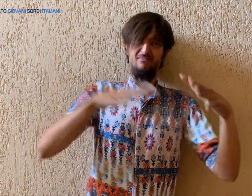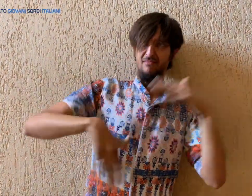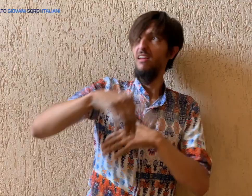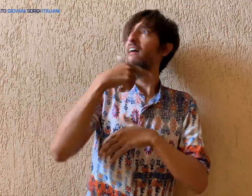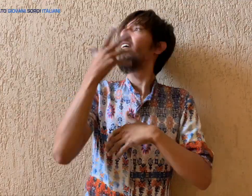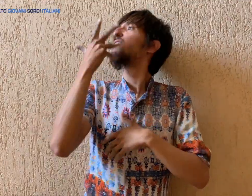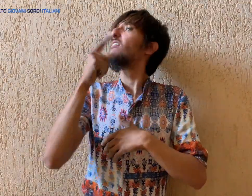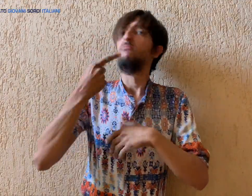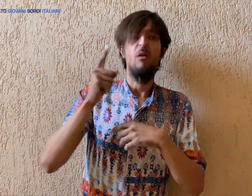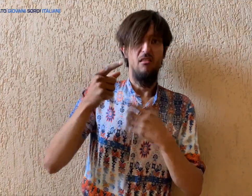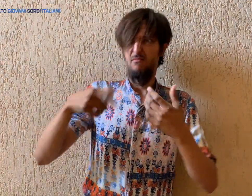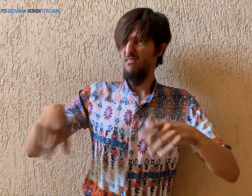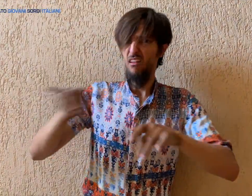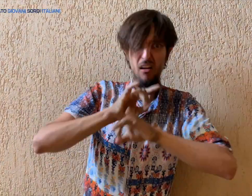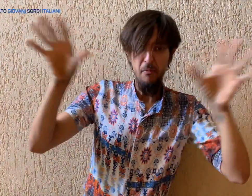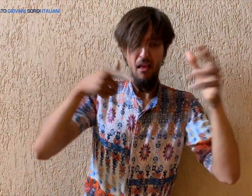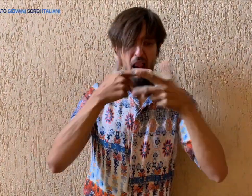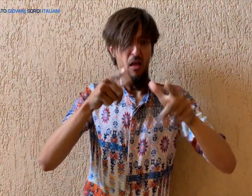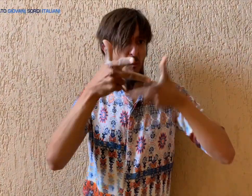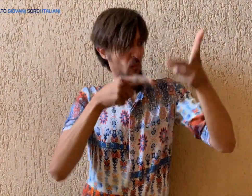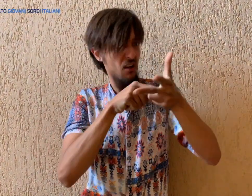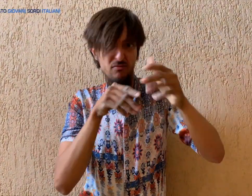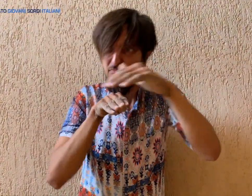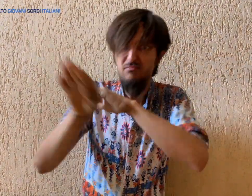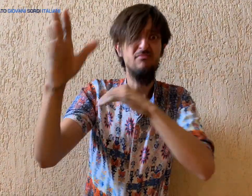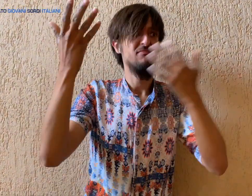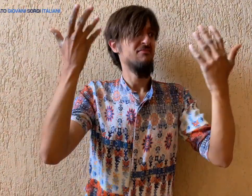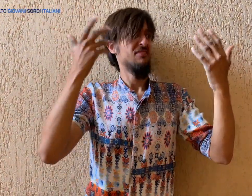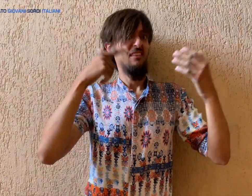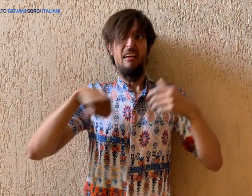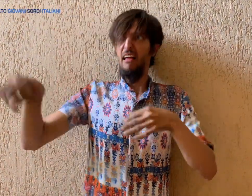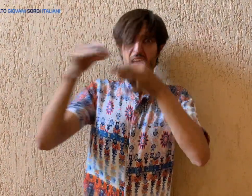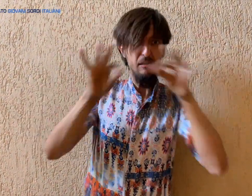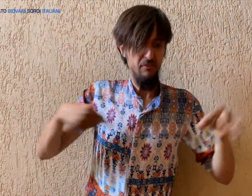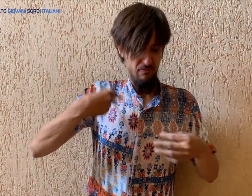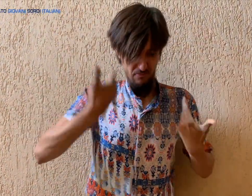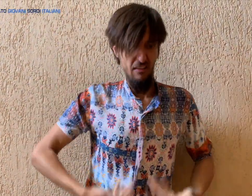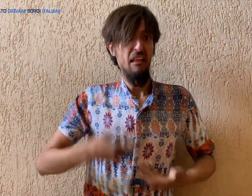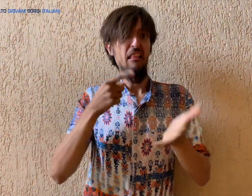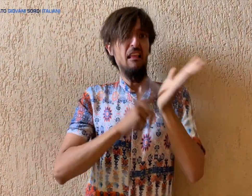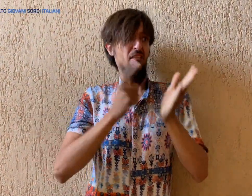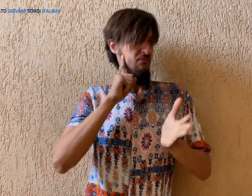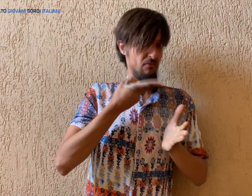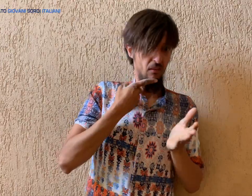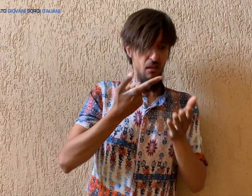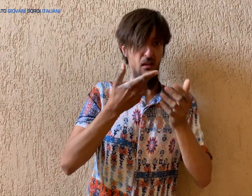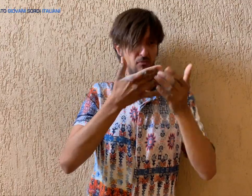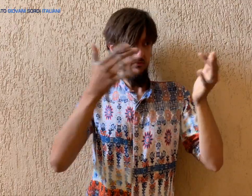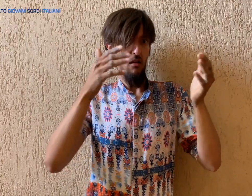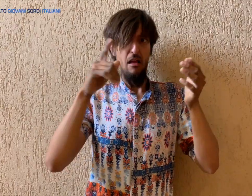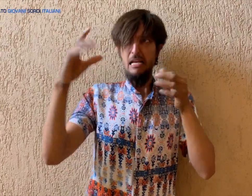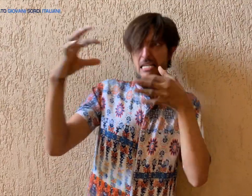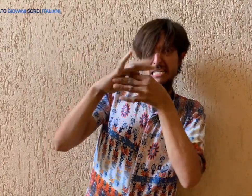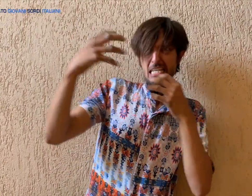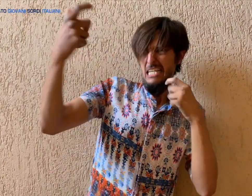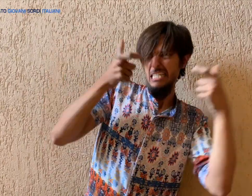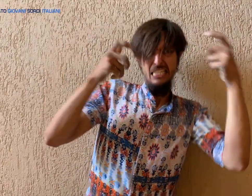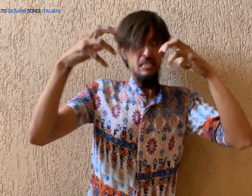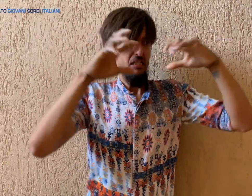Tutti i giorni i sordi vorrebbero poter essere liberi di usare la LIS, poter godere dei loro diritti, ma purtroppo ci sono tanti impedimenti.